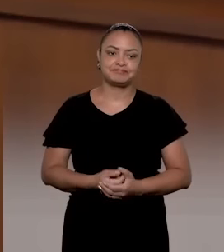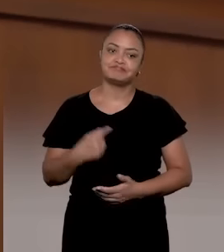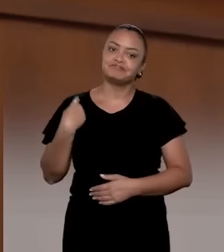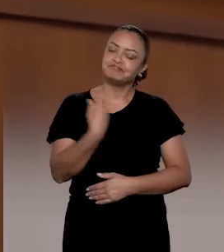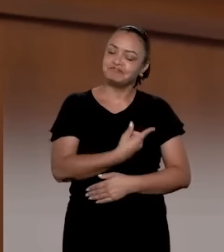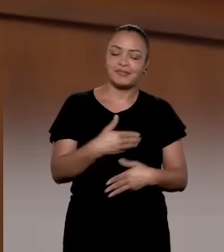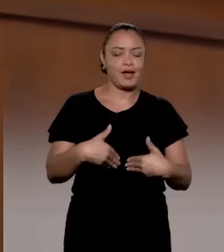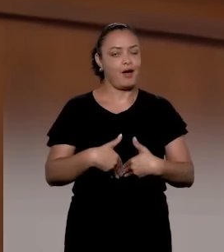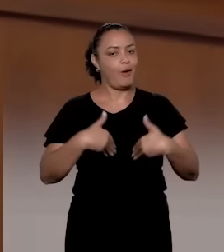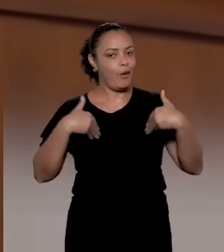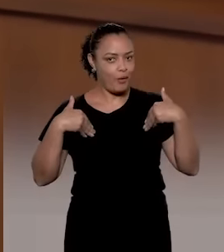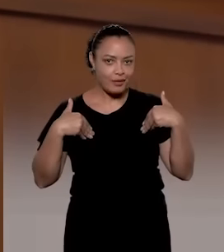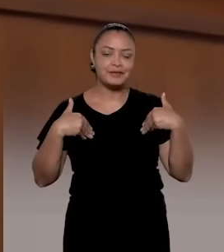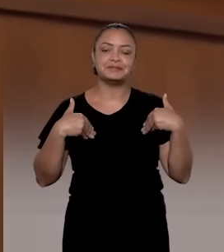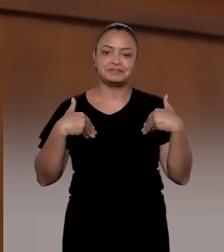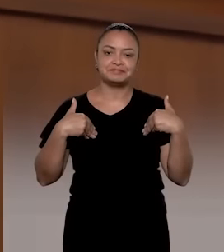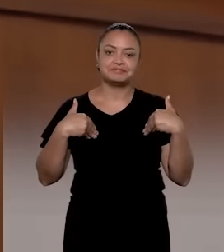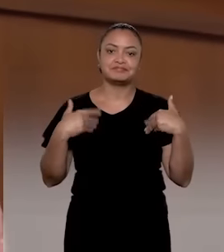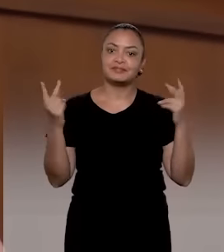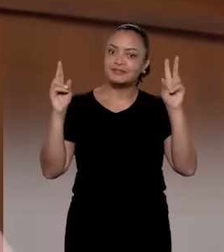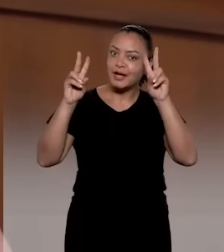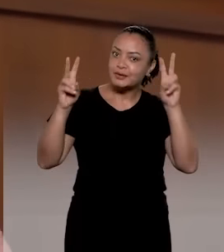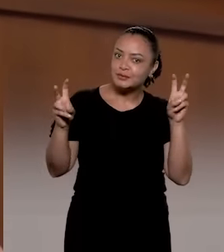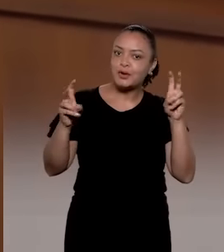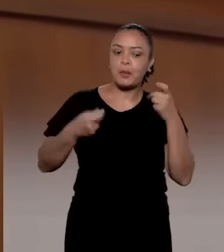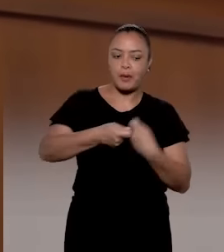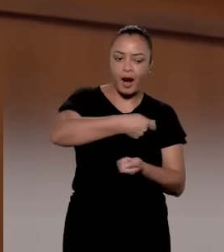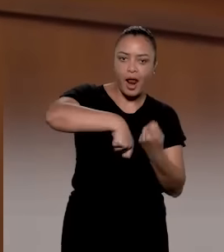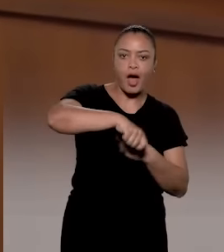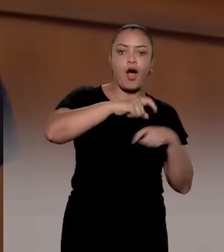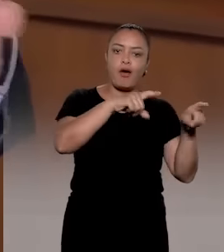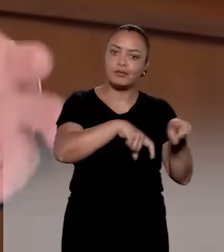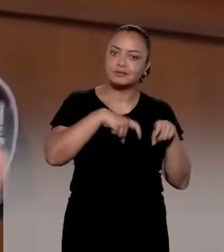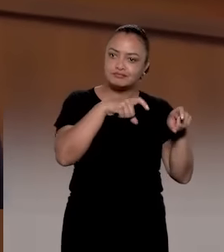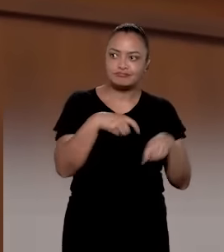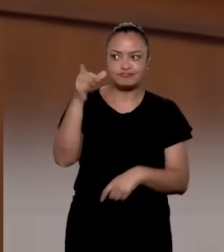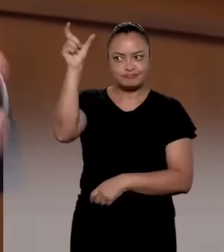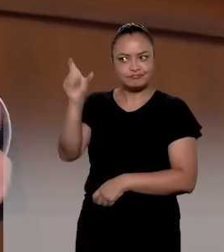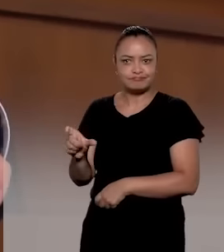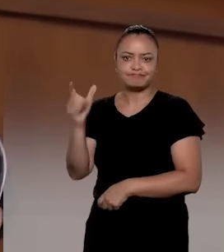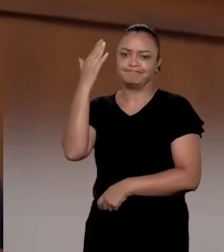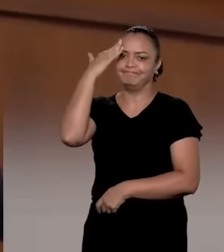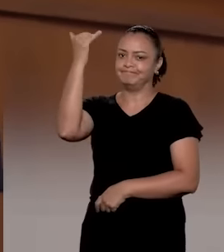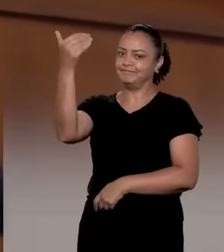para nós é uma honra falar de agronegócio com o homem que mais conhece o agronegócio no